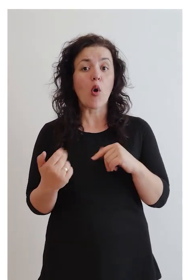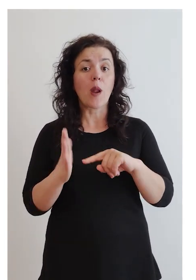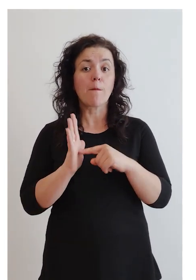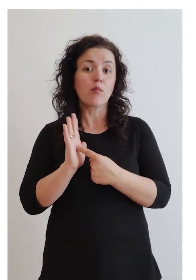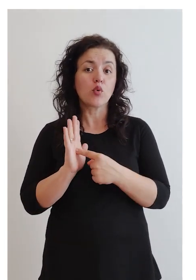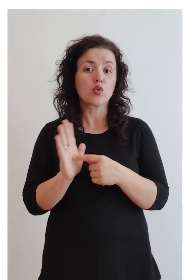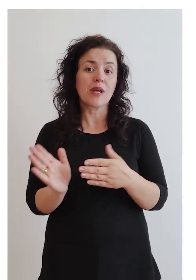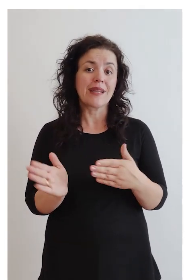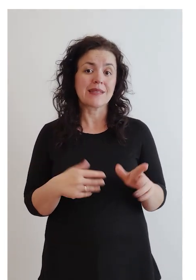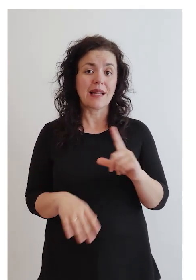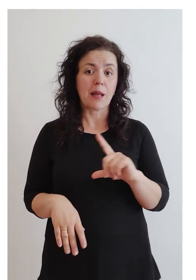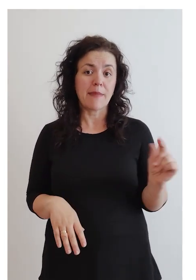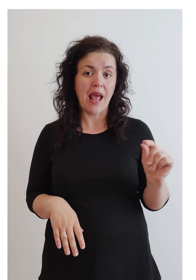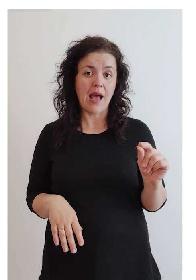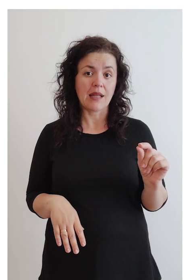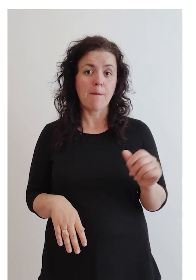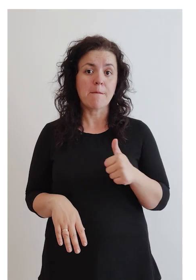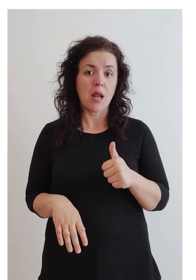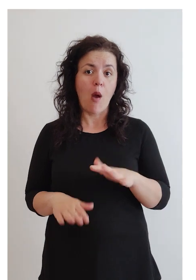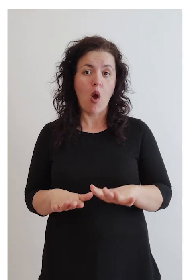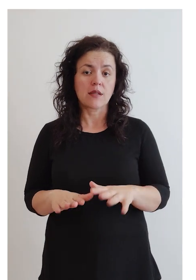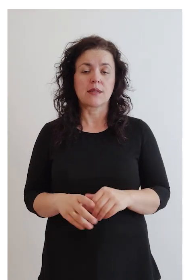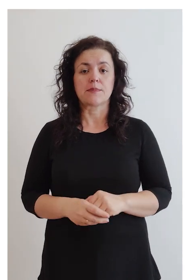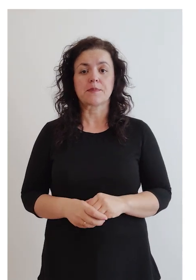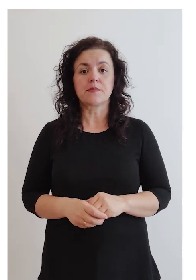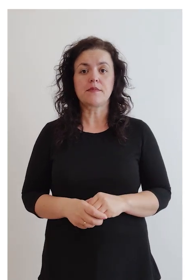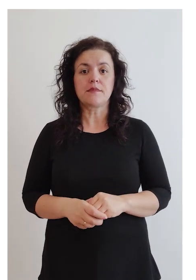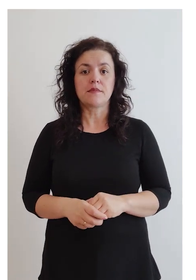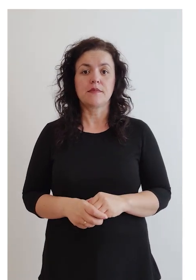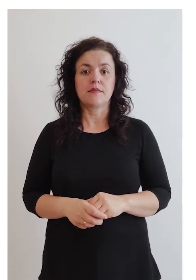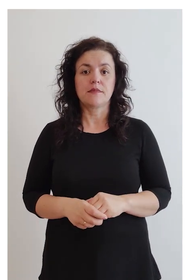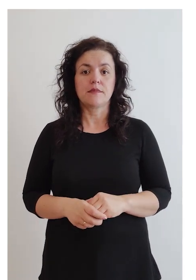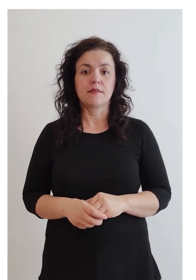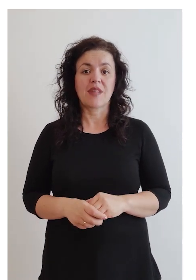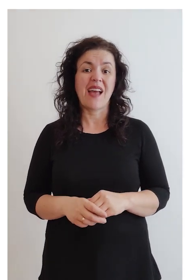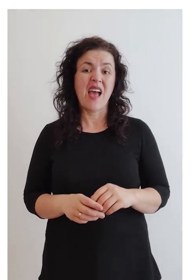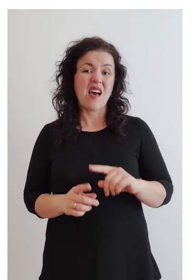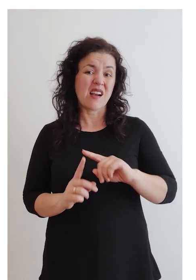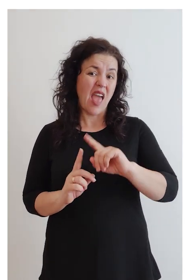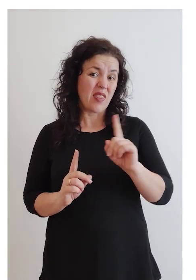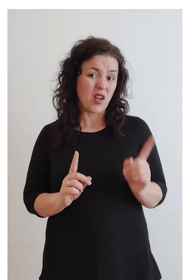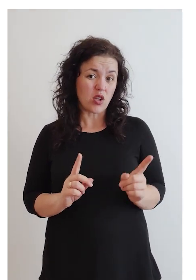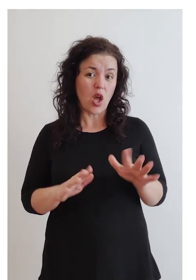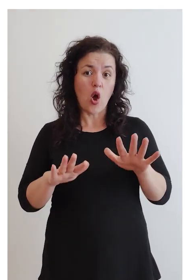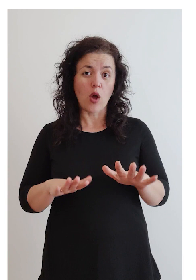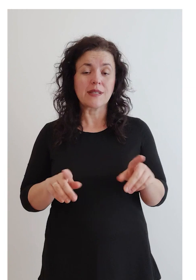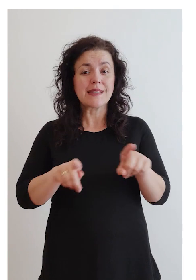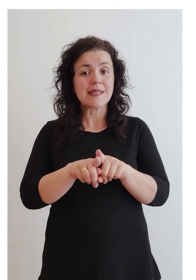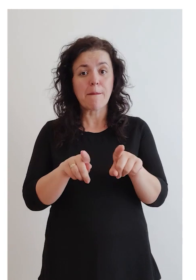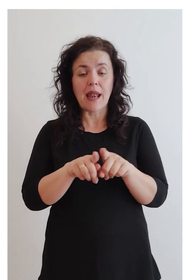Redirecționarea în condiții similare către destinația finală preconizată cât mai curând posibil